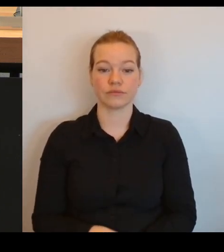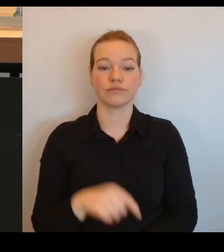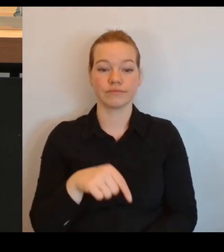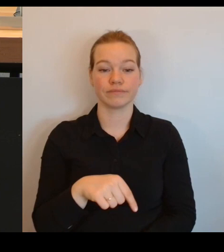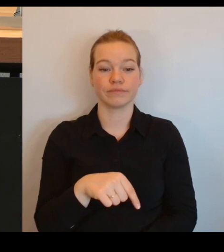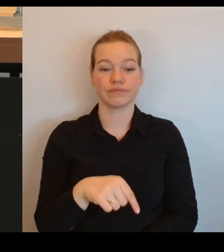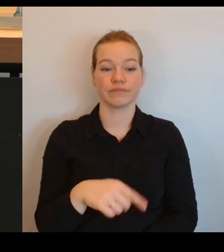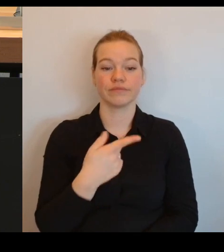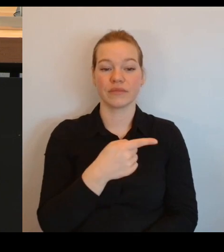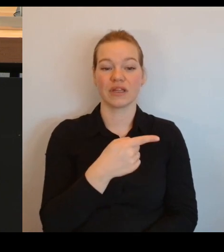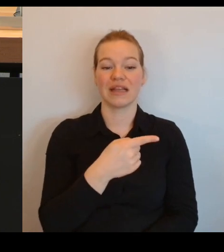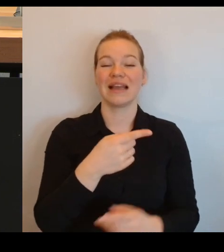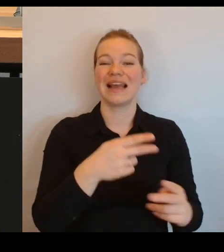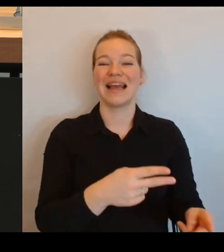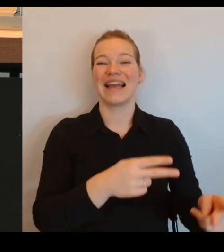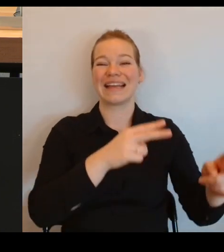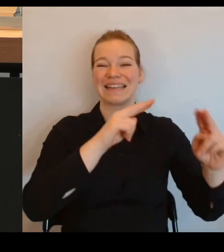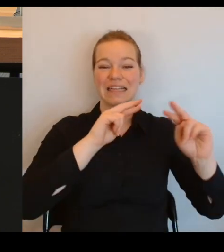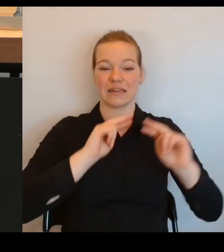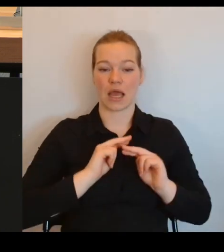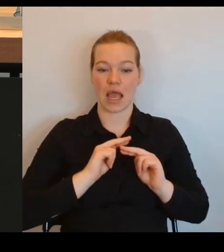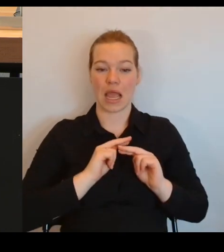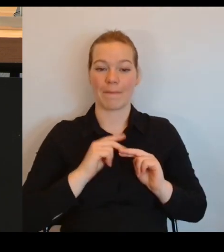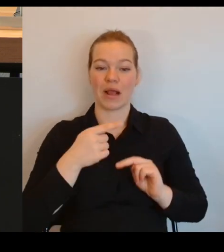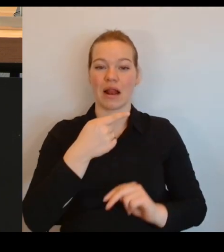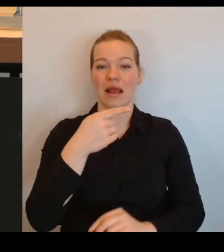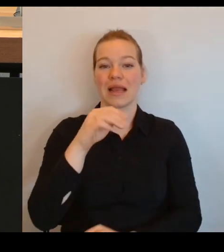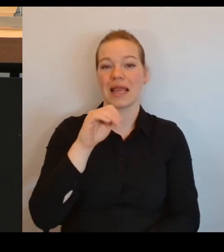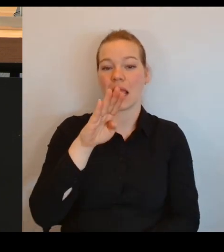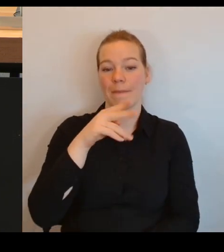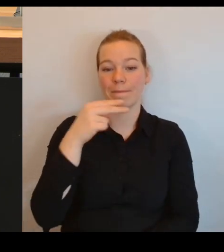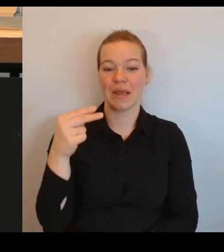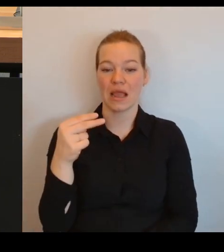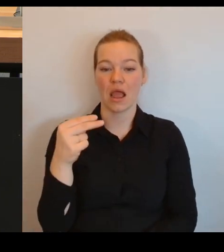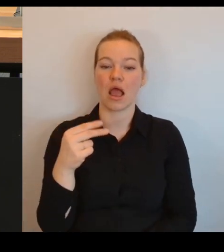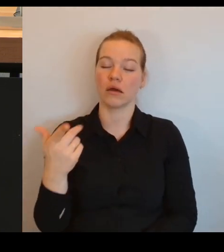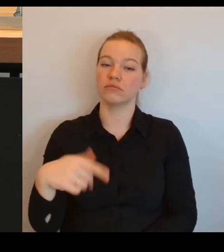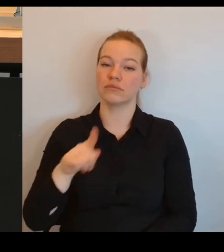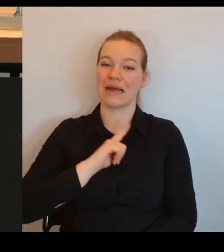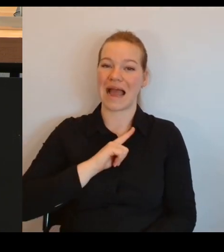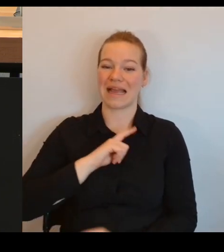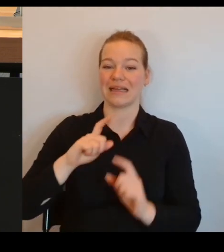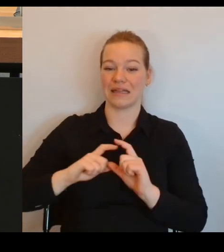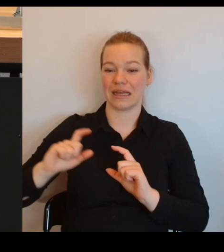Alles wohlgemerkt landeseigene Unternehmen, für die am Ende der Steuerzahler haftet.